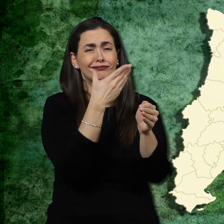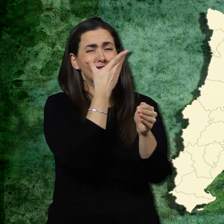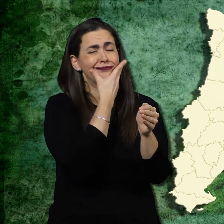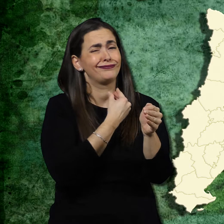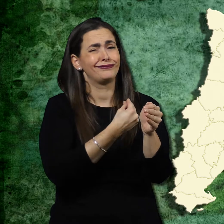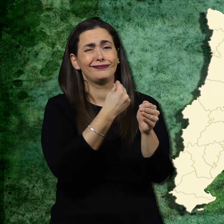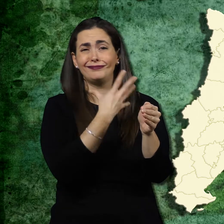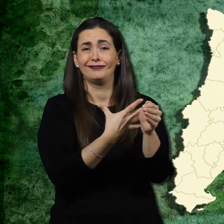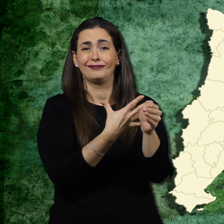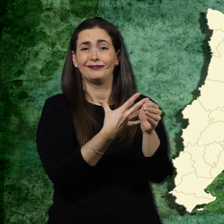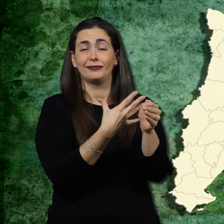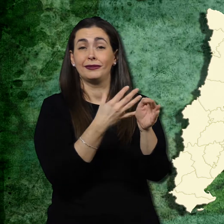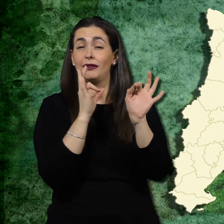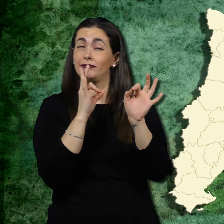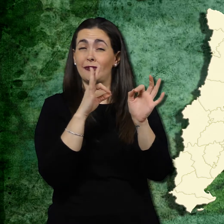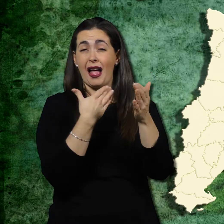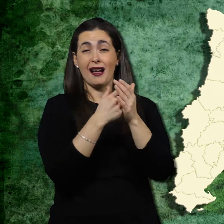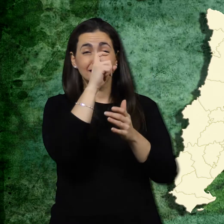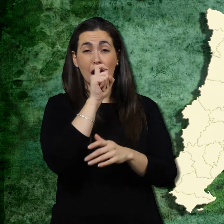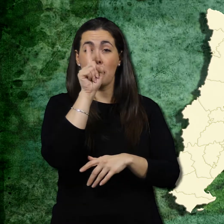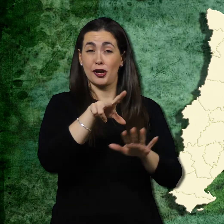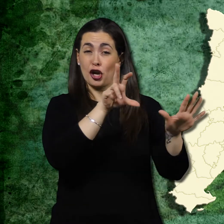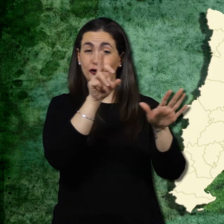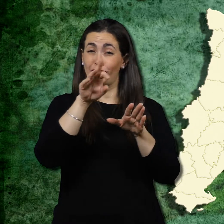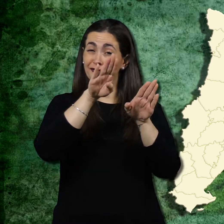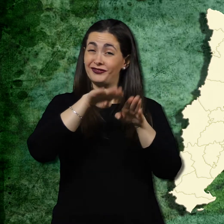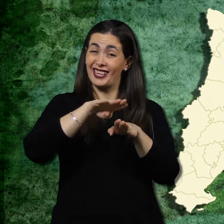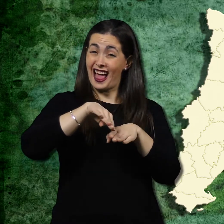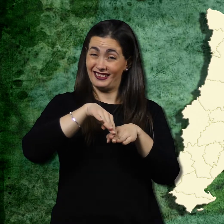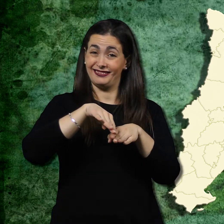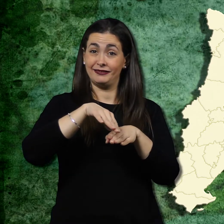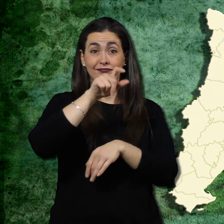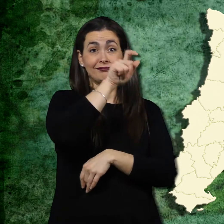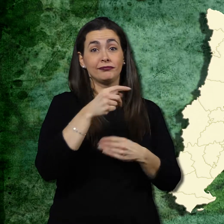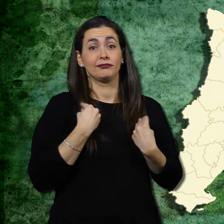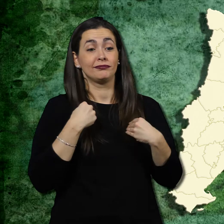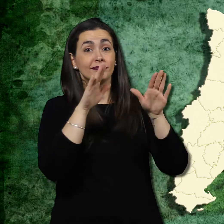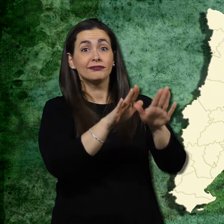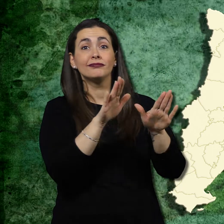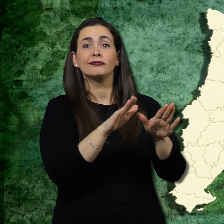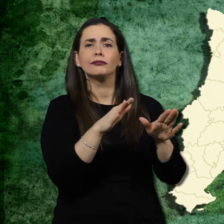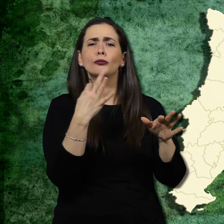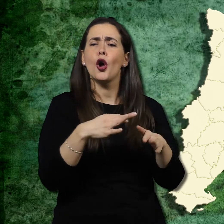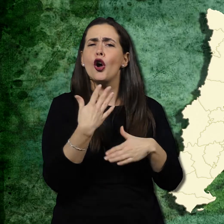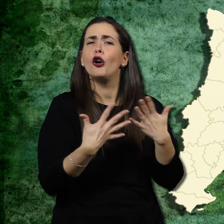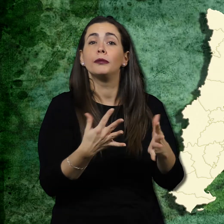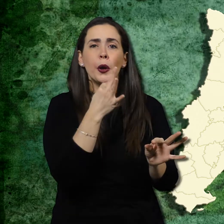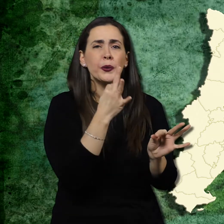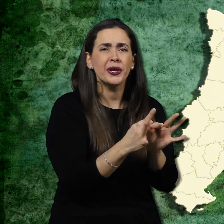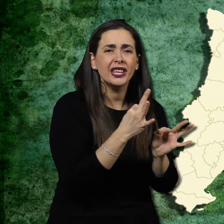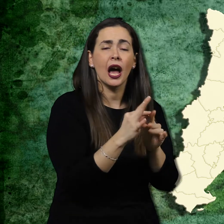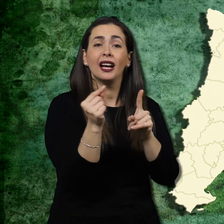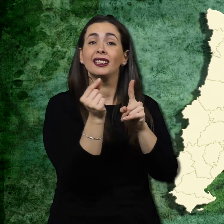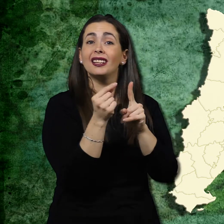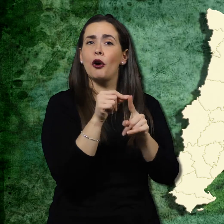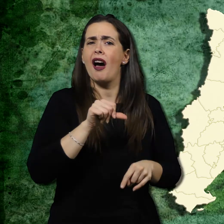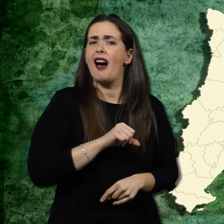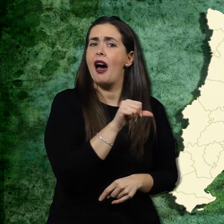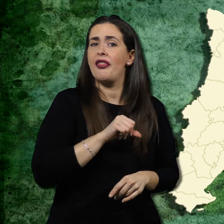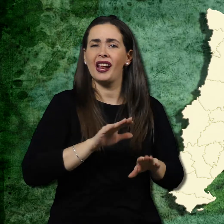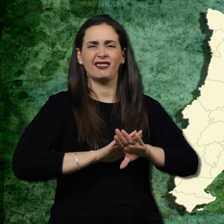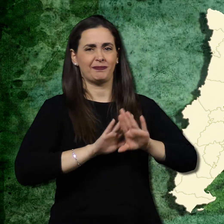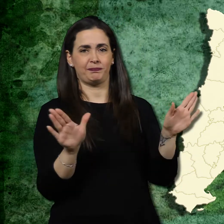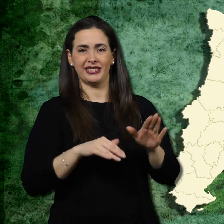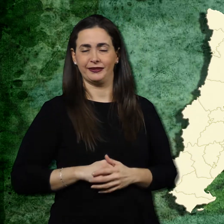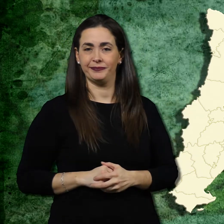que fins a final del 1800 vivia de la vinya, el blat i l'oli.